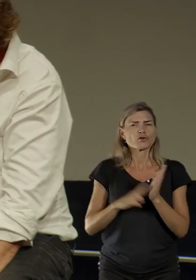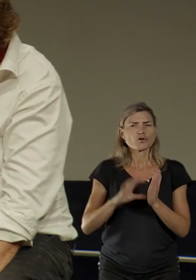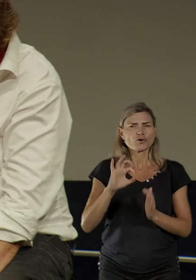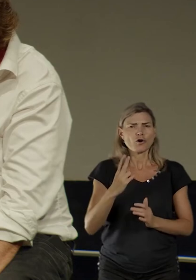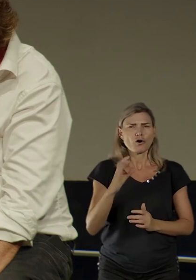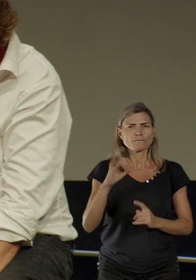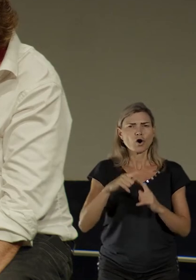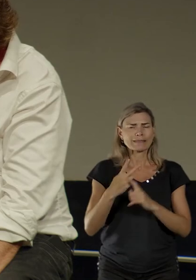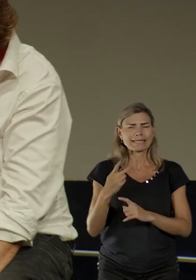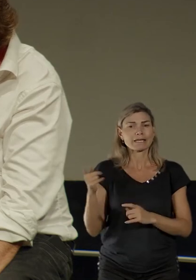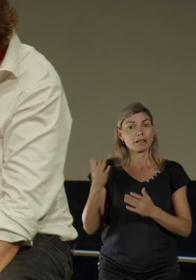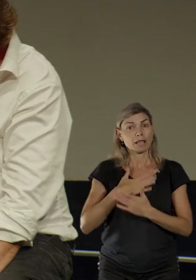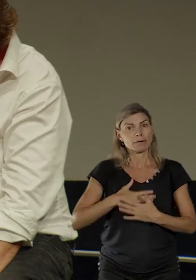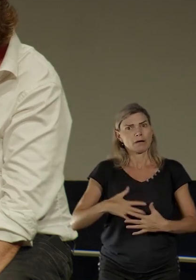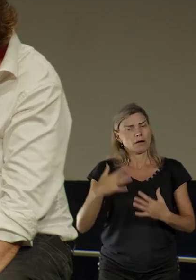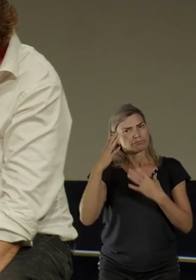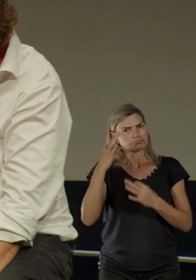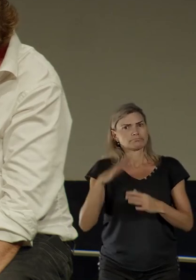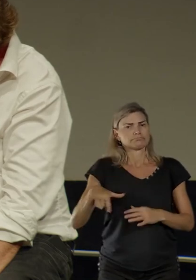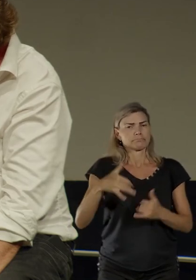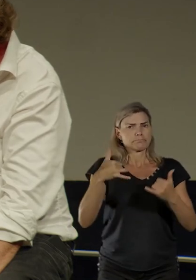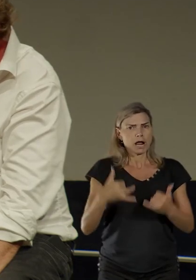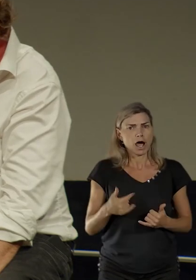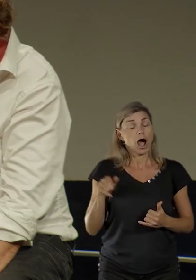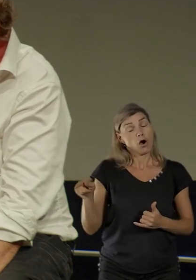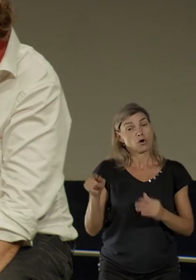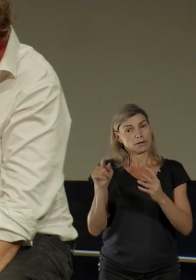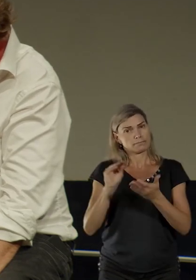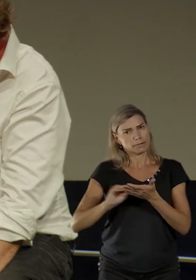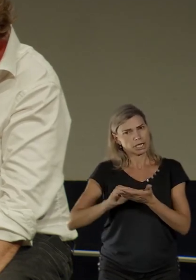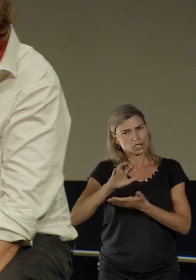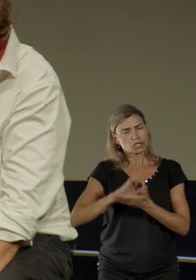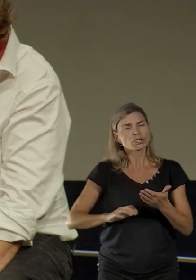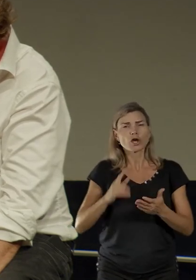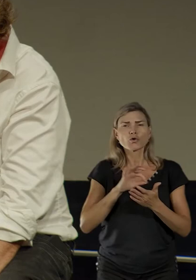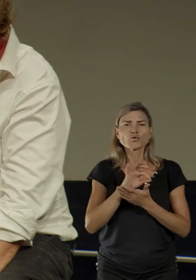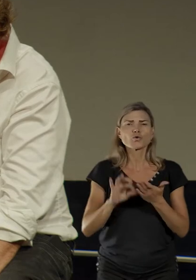Který popisuje urbanismus za komunismu velmi zajímavě.